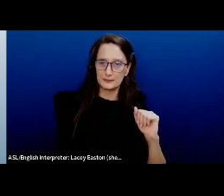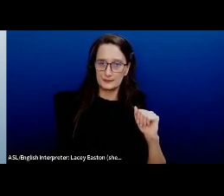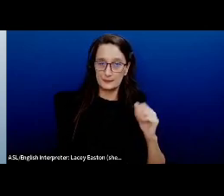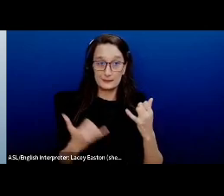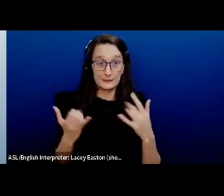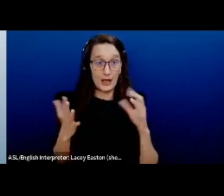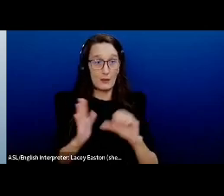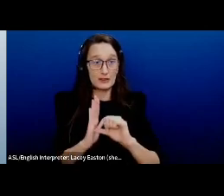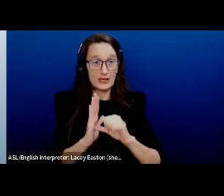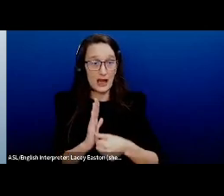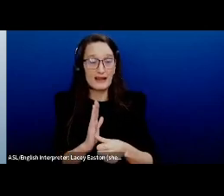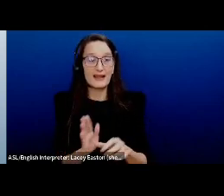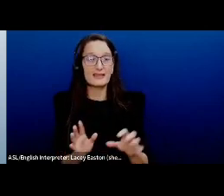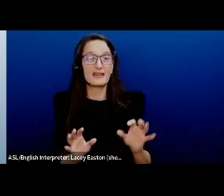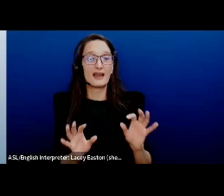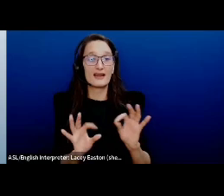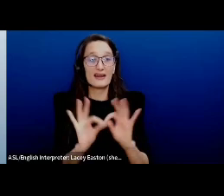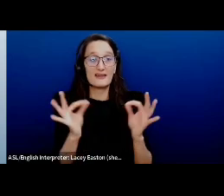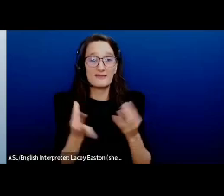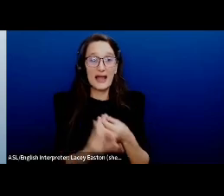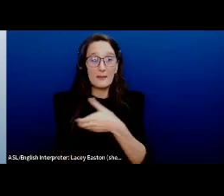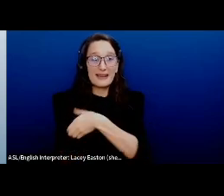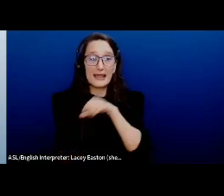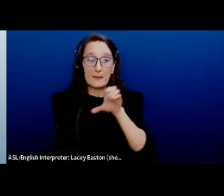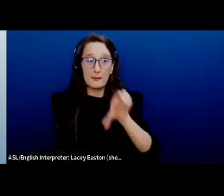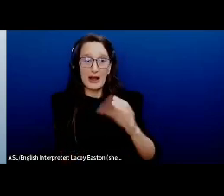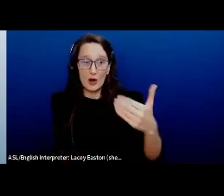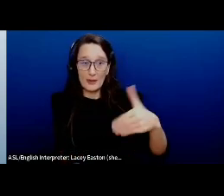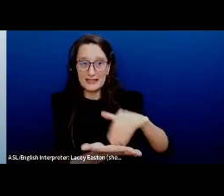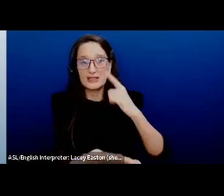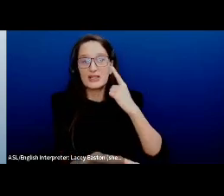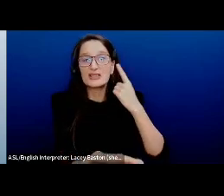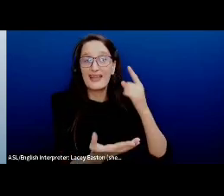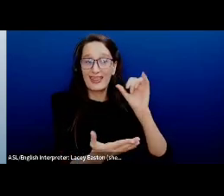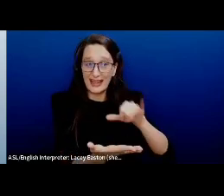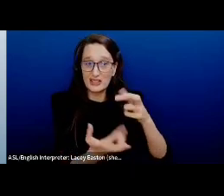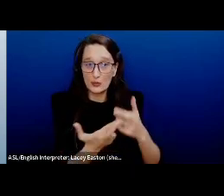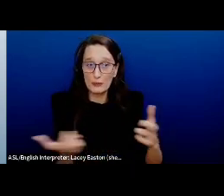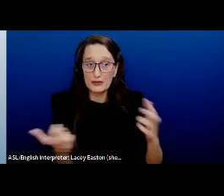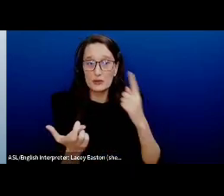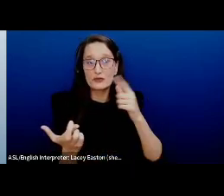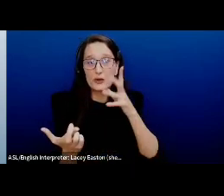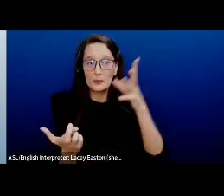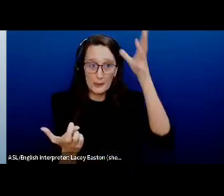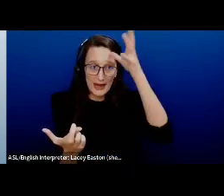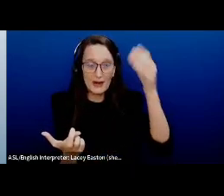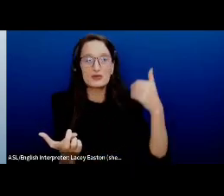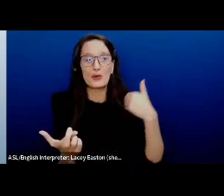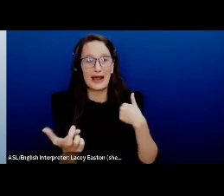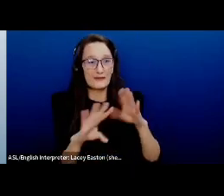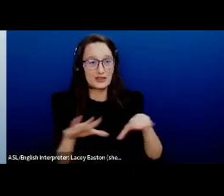centros de empoderamiento familiar como un recurso para padres con hijos con discapacidades de 3 a 22 años en